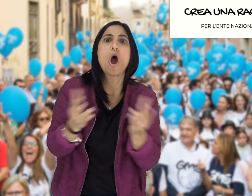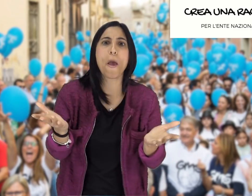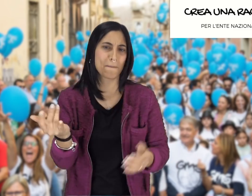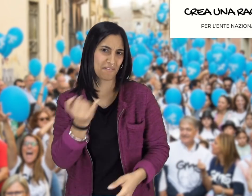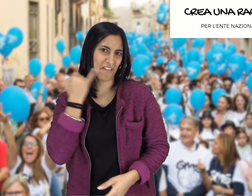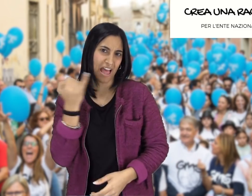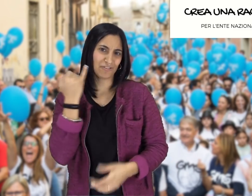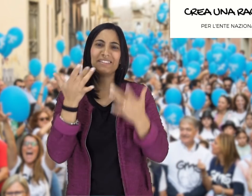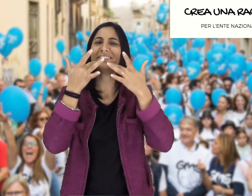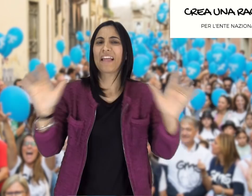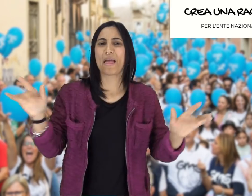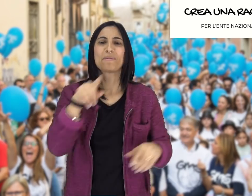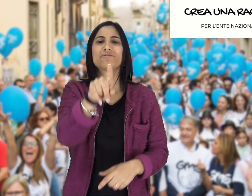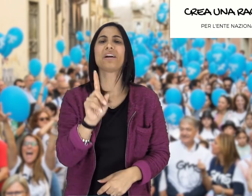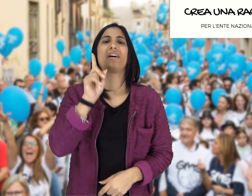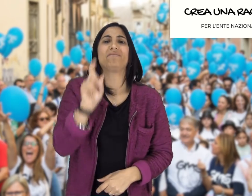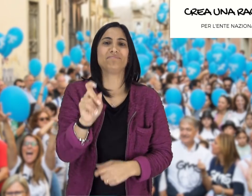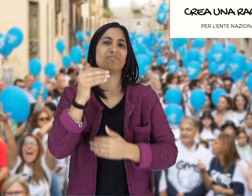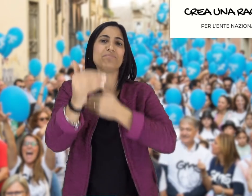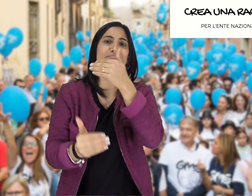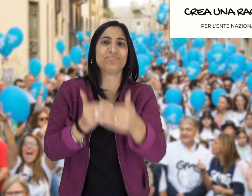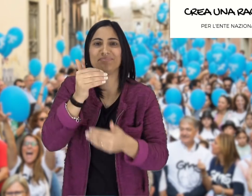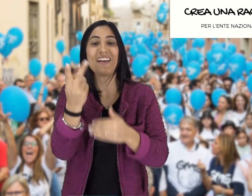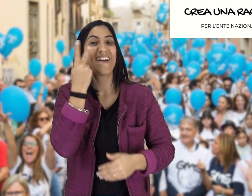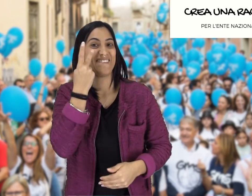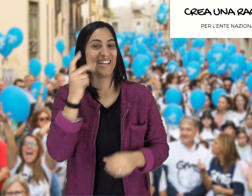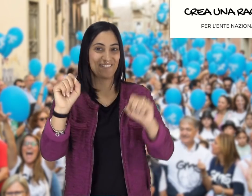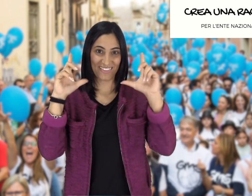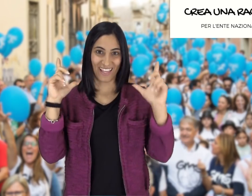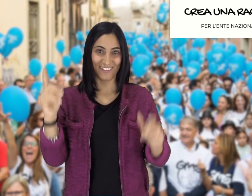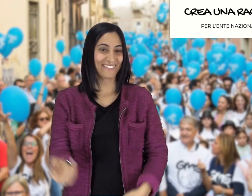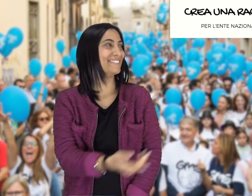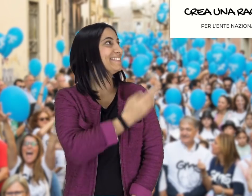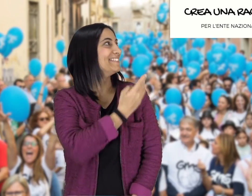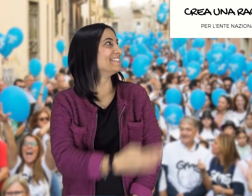Con questo video tutorial vi faremo vedere tutti i passaggi necessari.